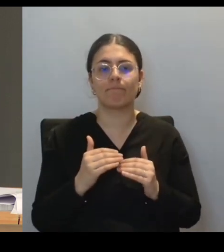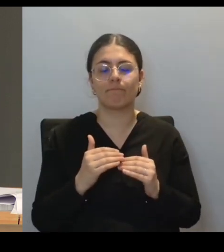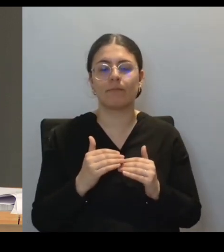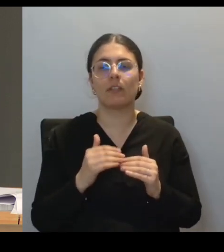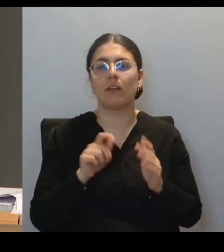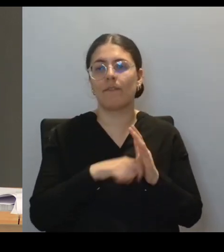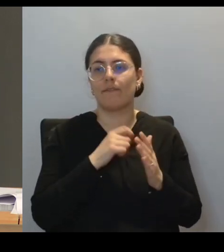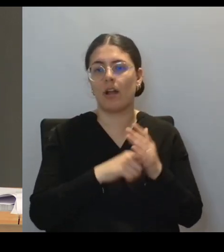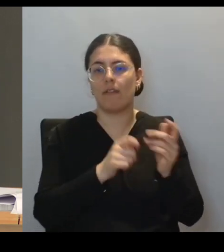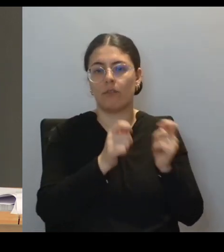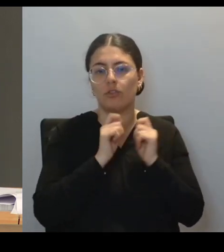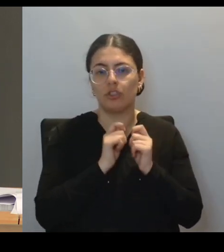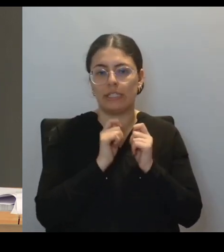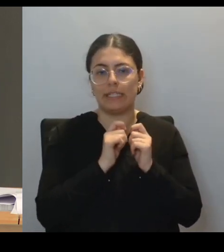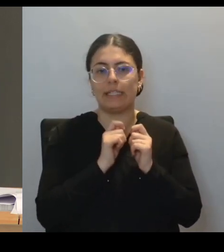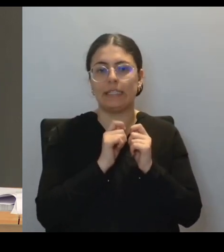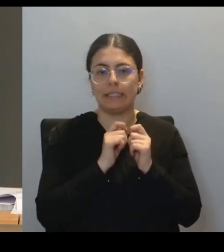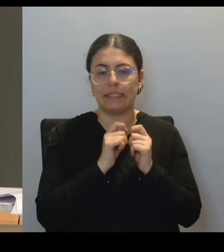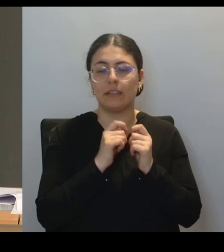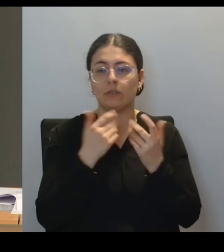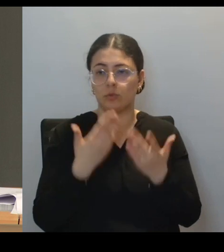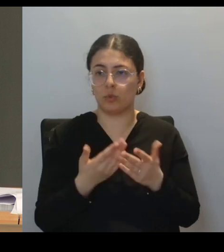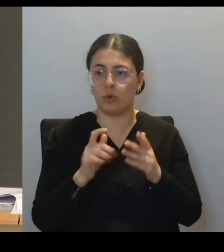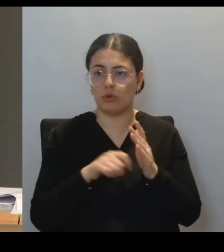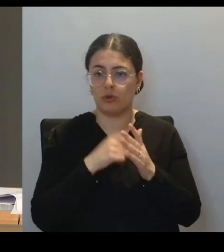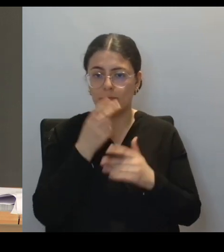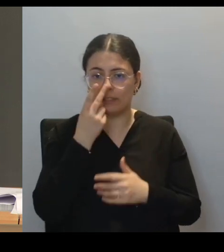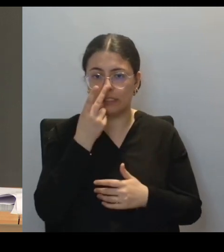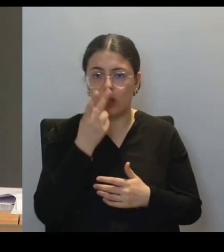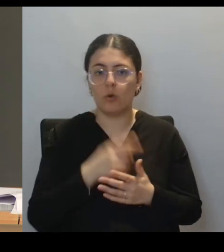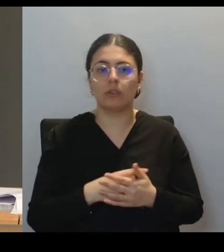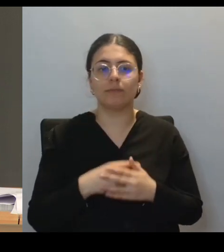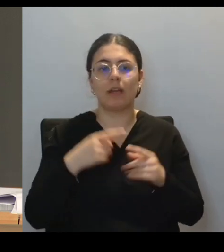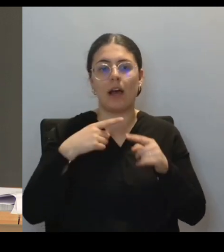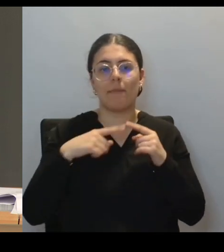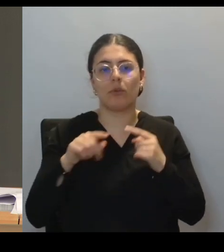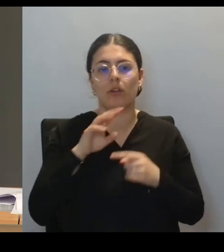Herr Abgeordneter Marc Vallendar abgegebene 137 ungültig eine